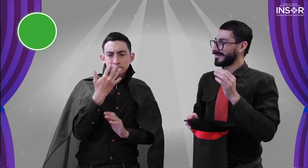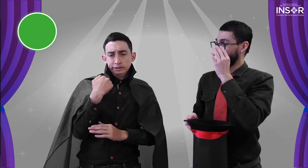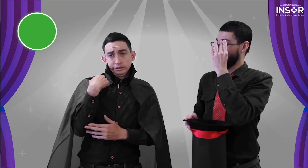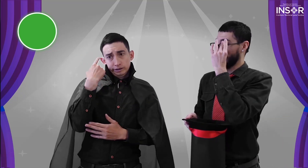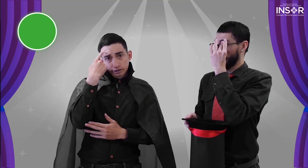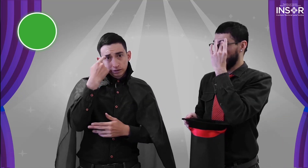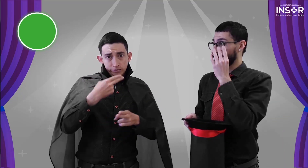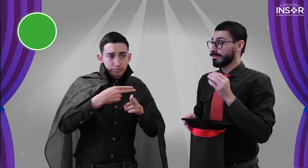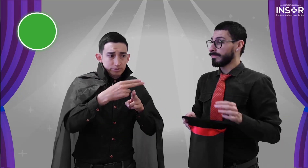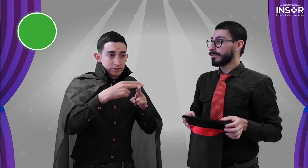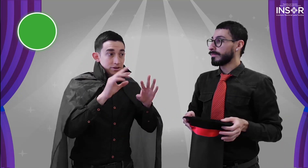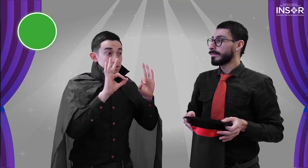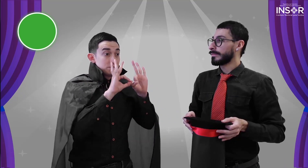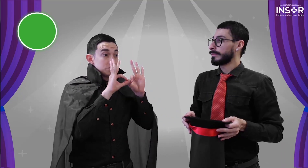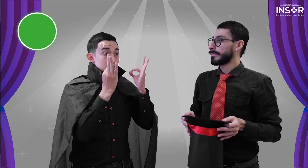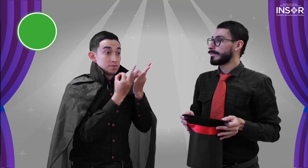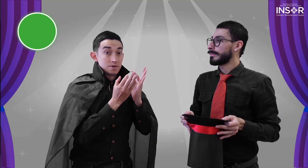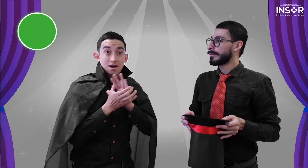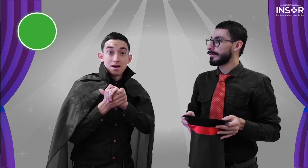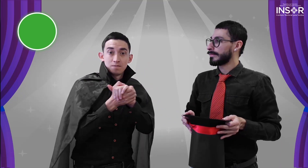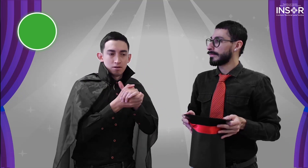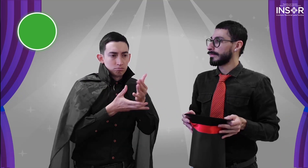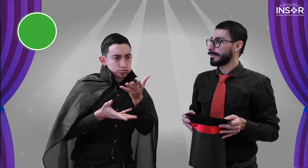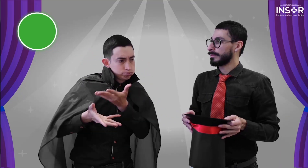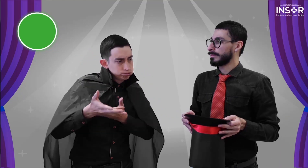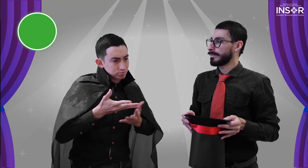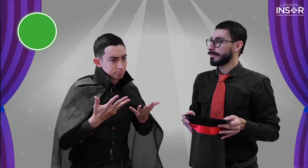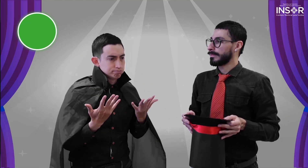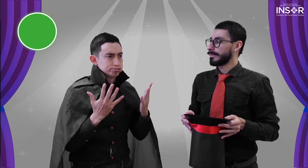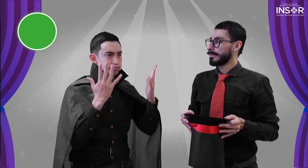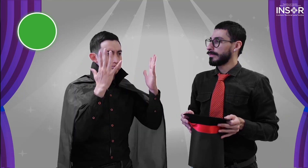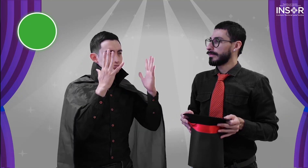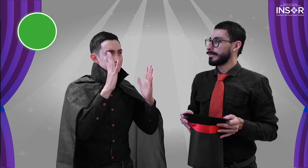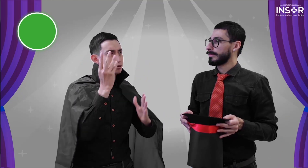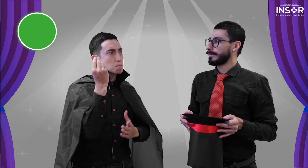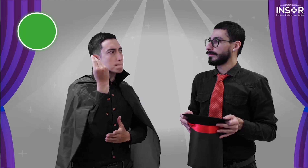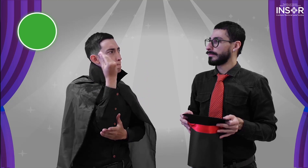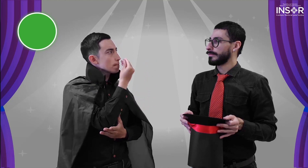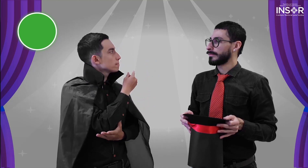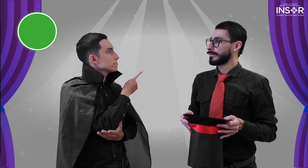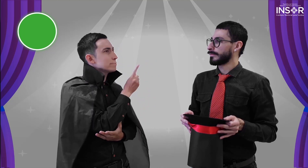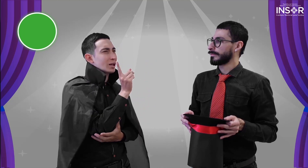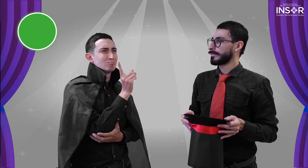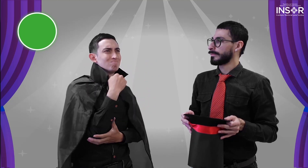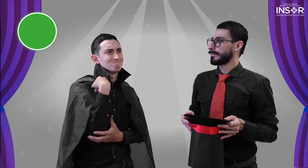Pronto es el cumpleaños de un amigo y vamos a celebrarlo con su familia, pero,